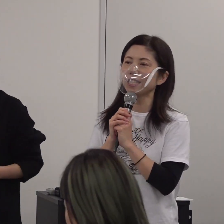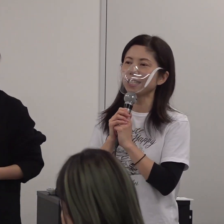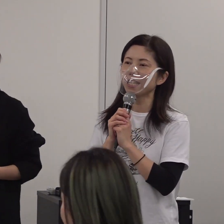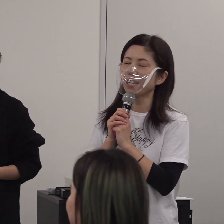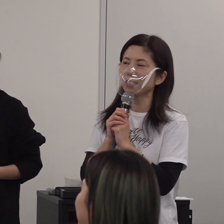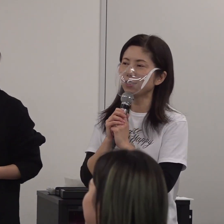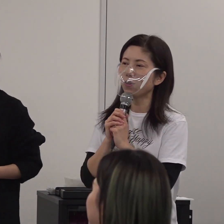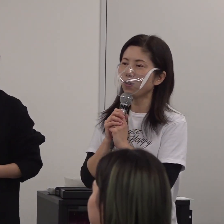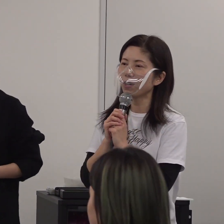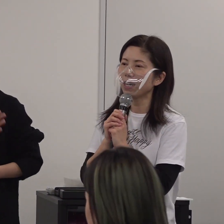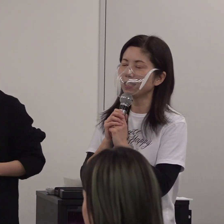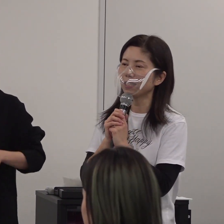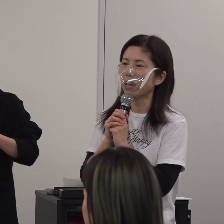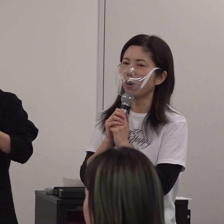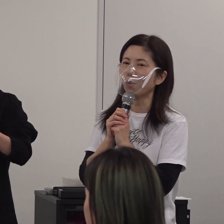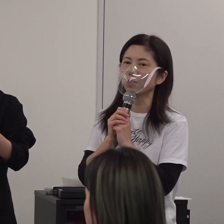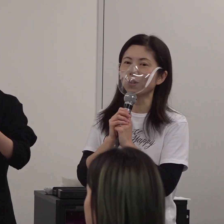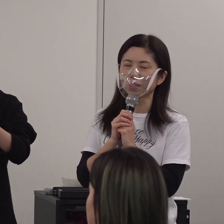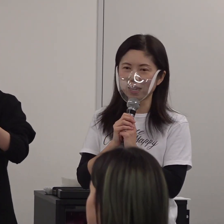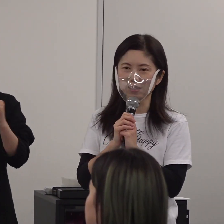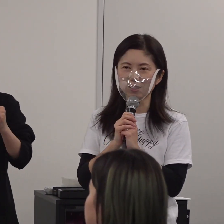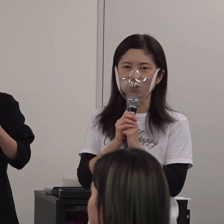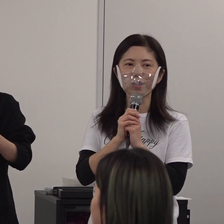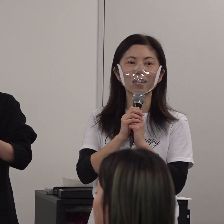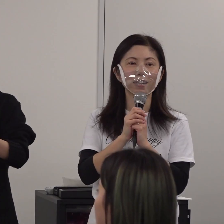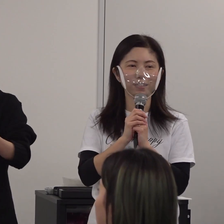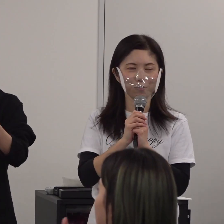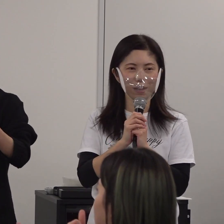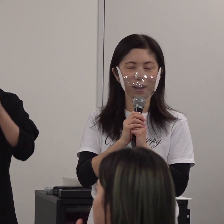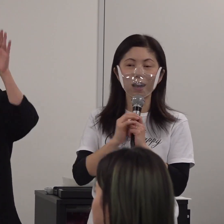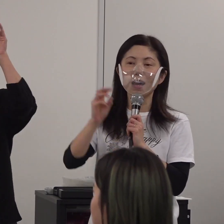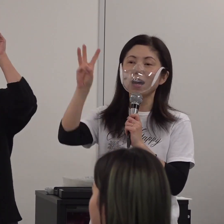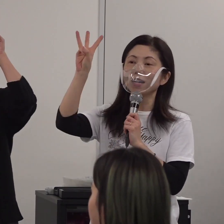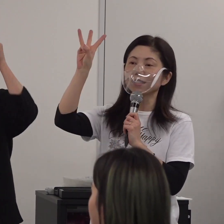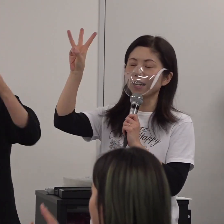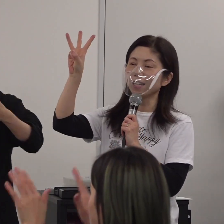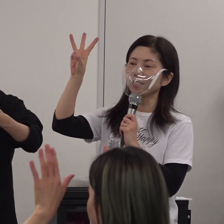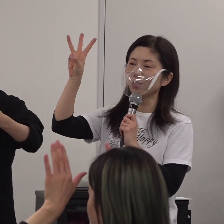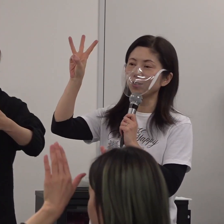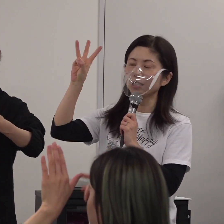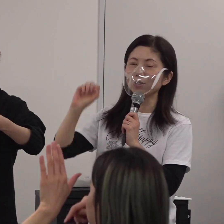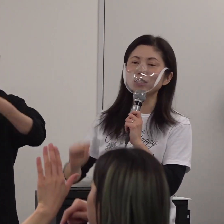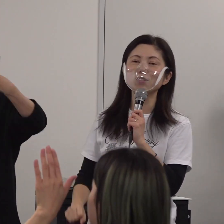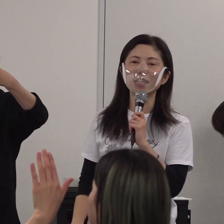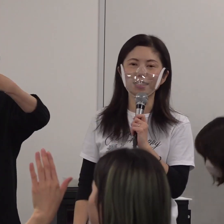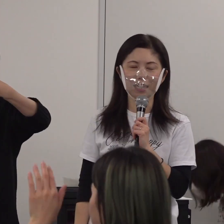身体障害者補助犬の中には 3種類の犬たちがいます